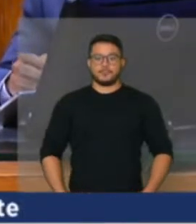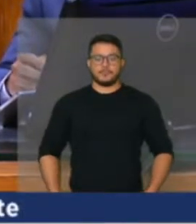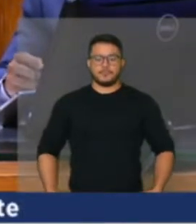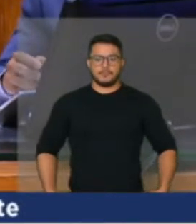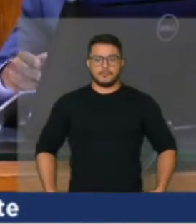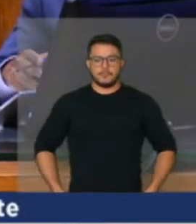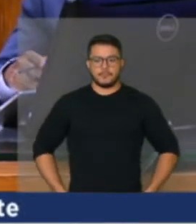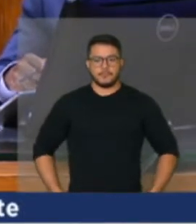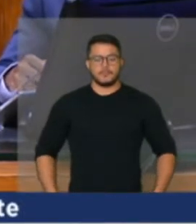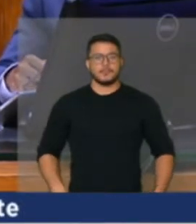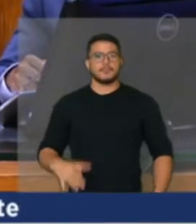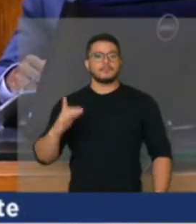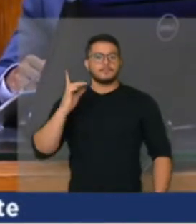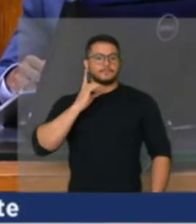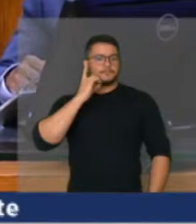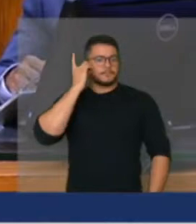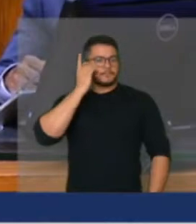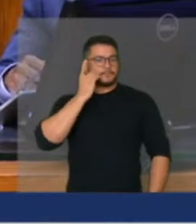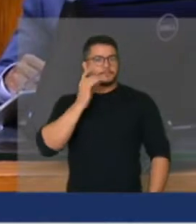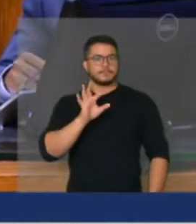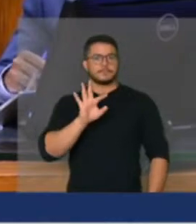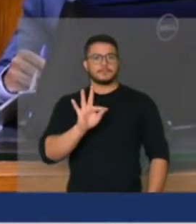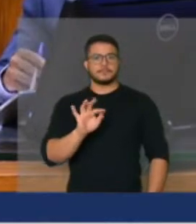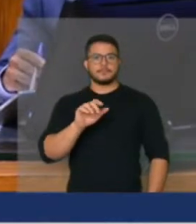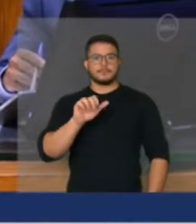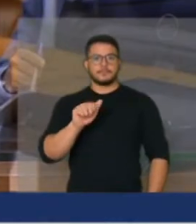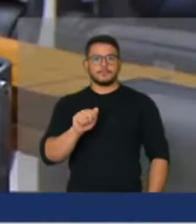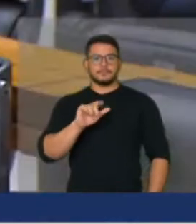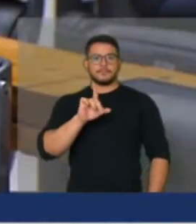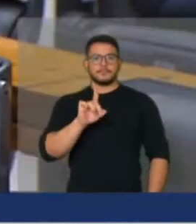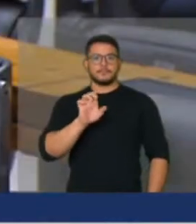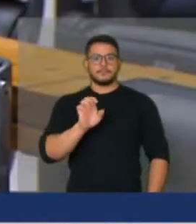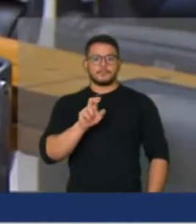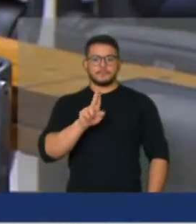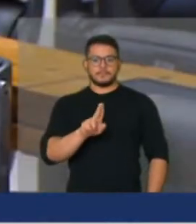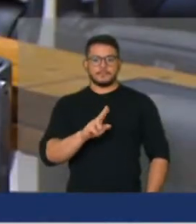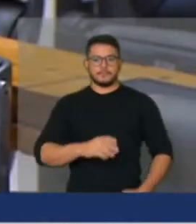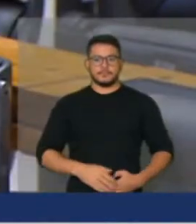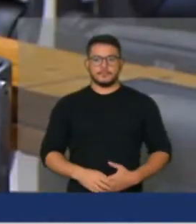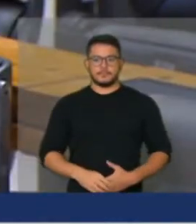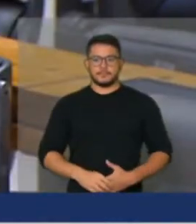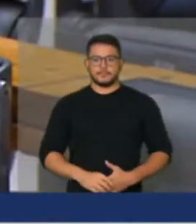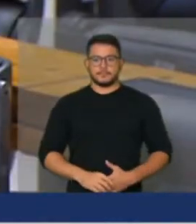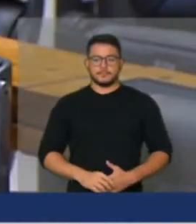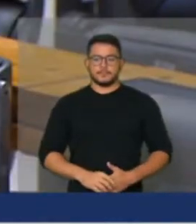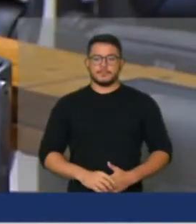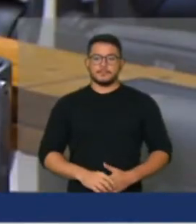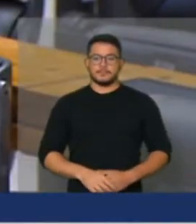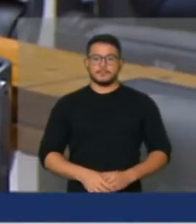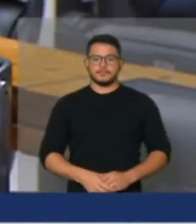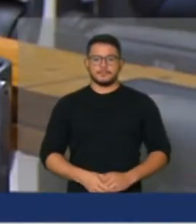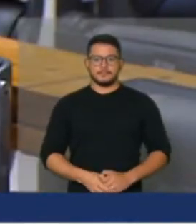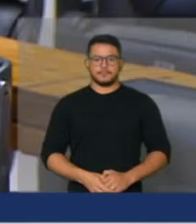DEPUTADO CORONEL TADEU. -- [DEPUTADO]: COMPANHEIRO KIM, CAMARADA KIM. SENHOR PRESIDENTE... QUERER